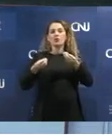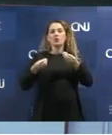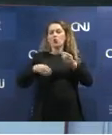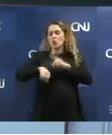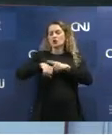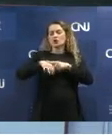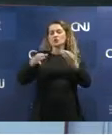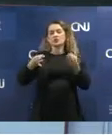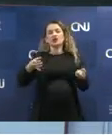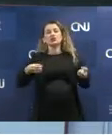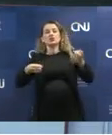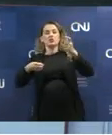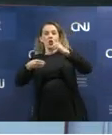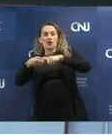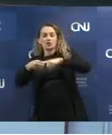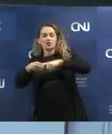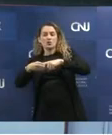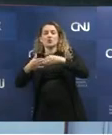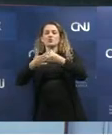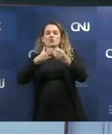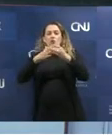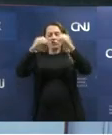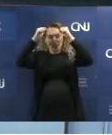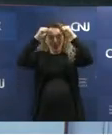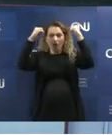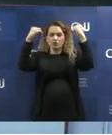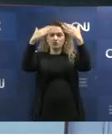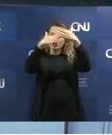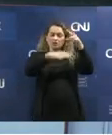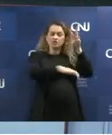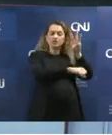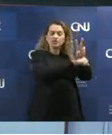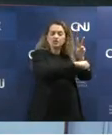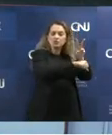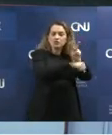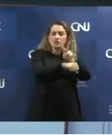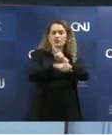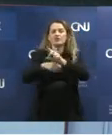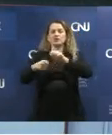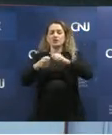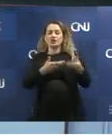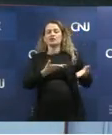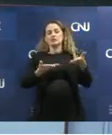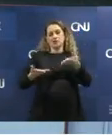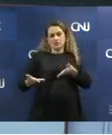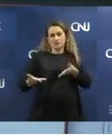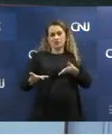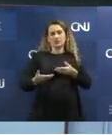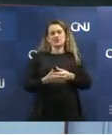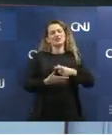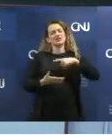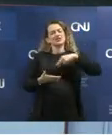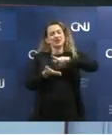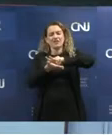Qualquer audiência de monitoria que se fizesse presente, então há uma série